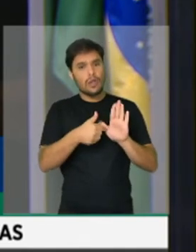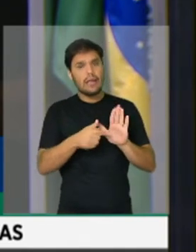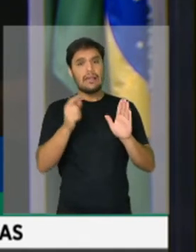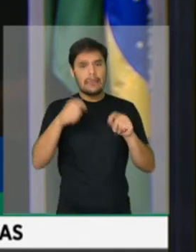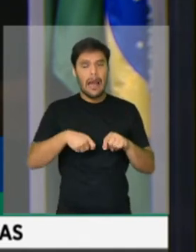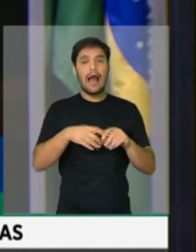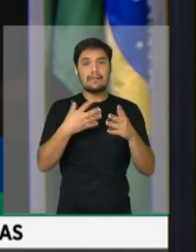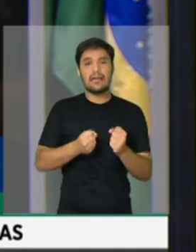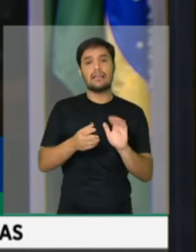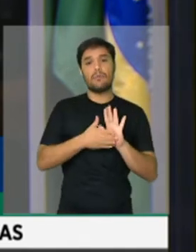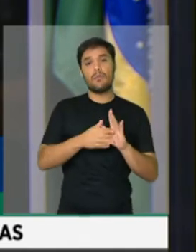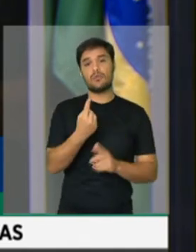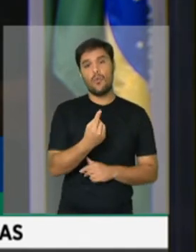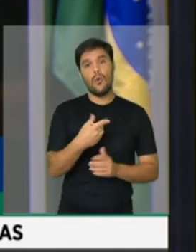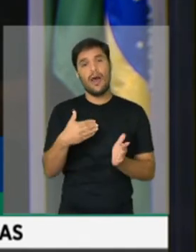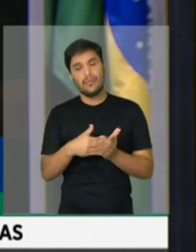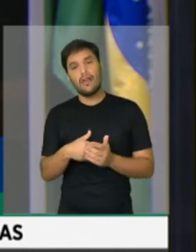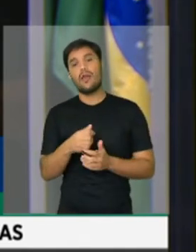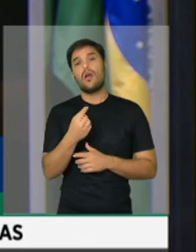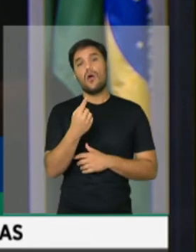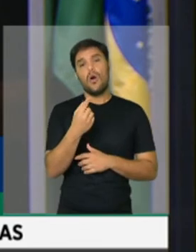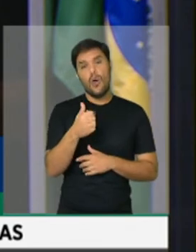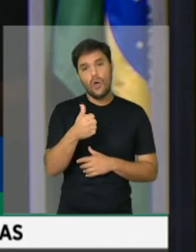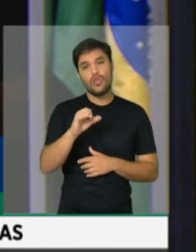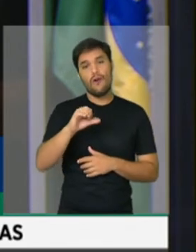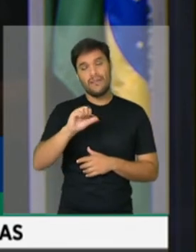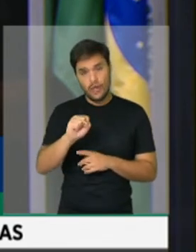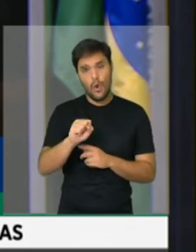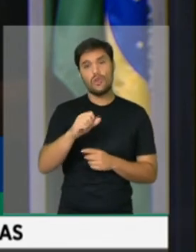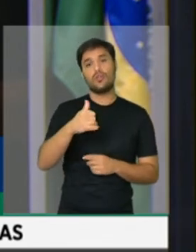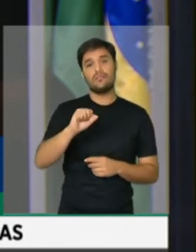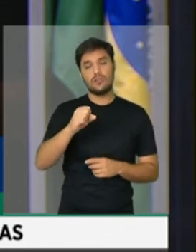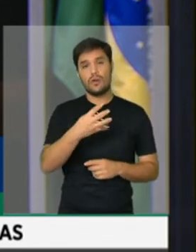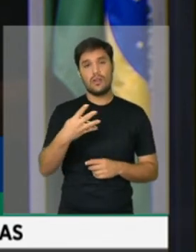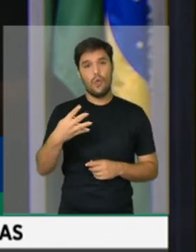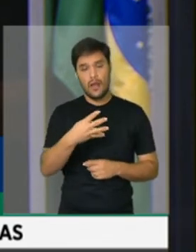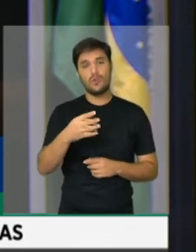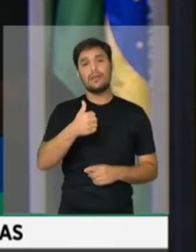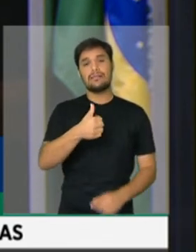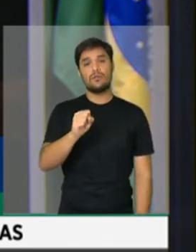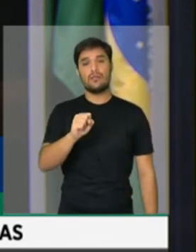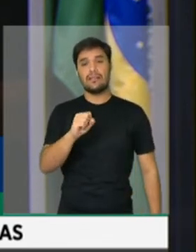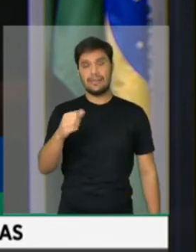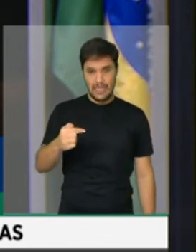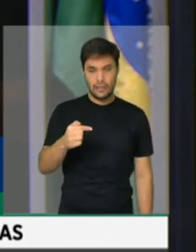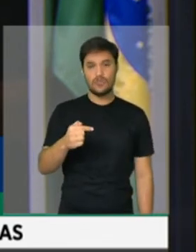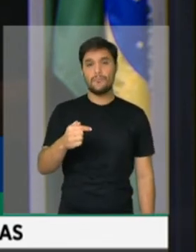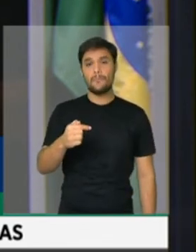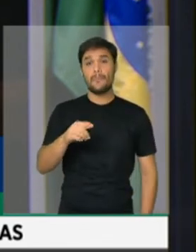RECURSOS PARA O PROCEL ORIUNDOS DA SOCIEDADE RESULTANTE DA REESTRUTURAÇÃO SOCIETÁRIA GARANTIRÁCONTROLE ESTATAL SOBRE ITAIPU E ELETRONUCLEAR ESSAS